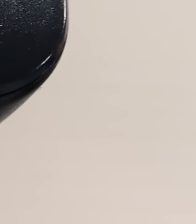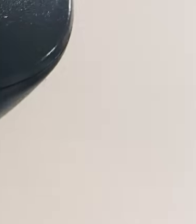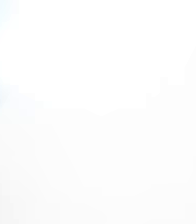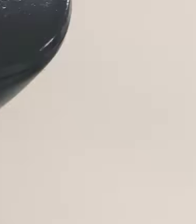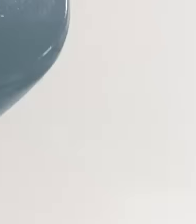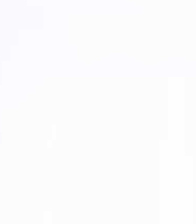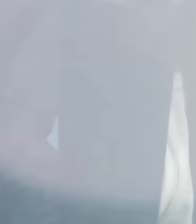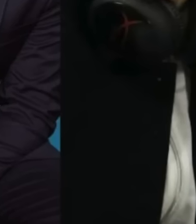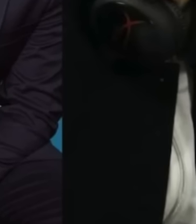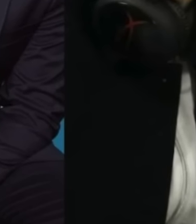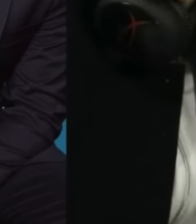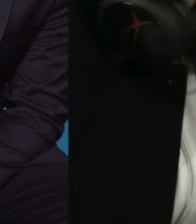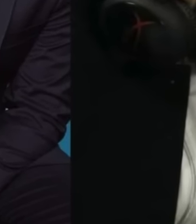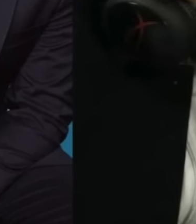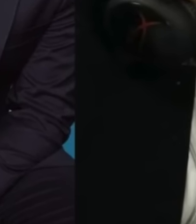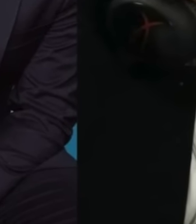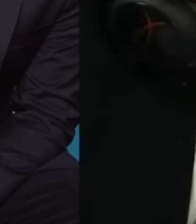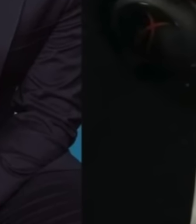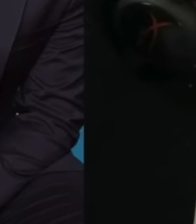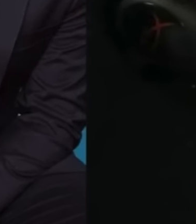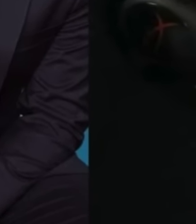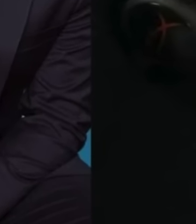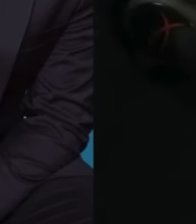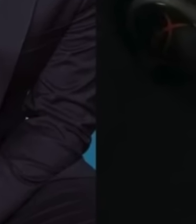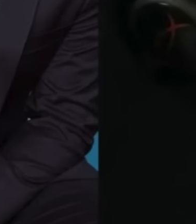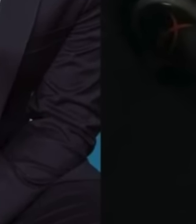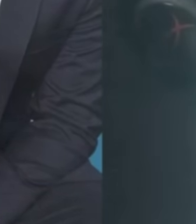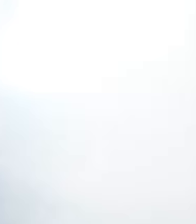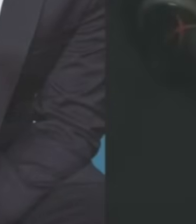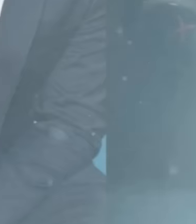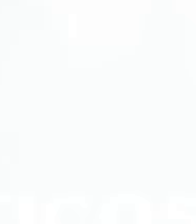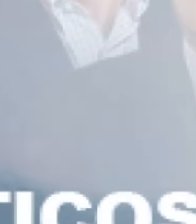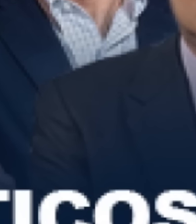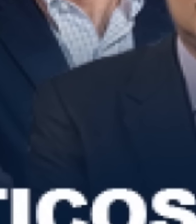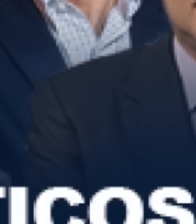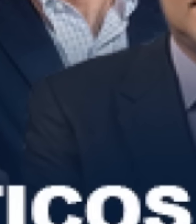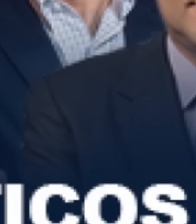periodistas de radio y televisión, que por décadas se autonombraron el Cuarto Poder, hoy